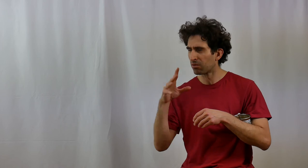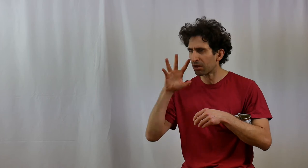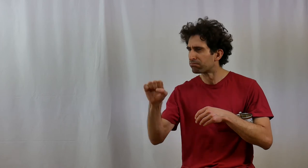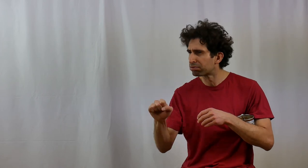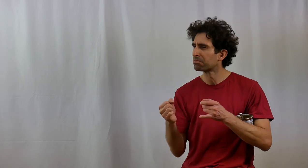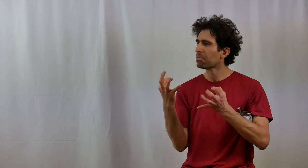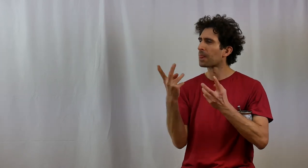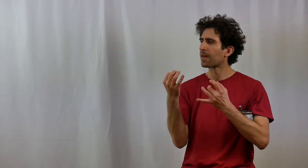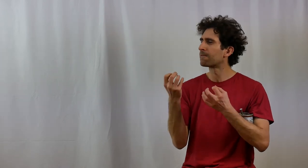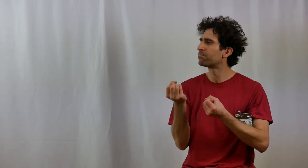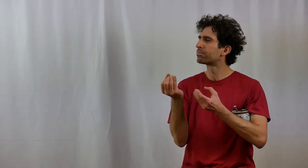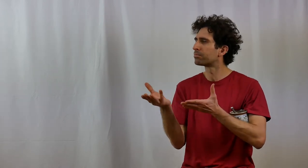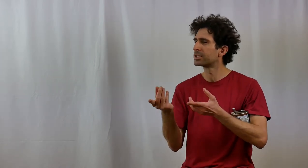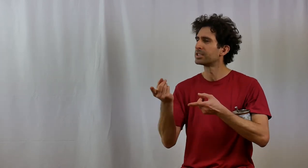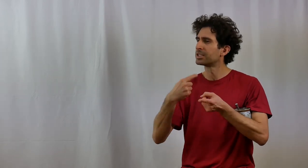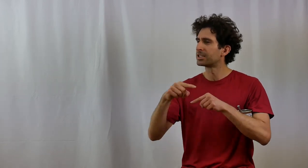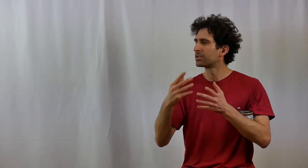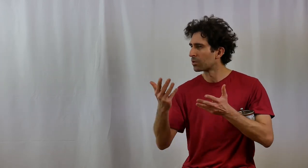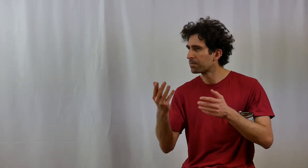j'ai envie de proposer d'autres signes